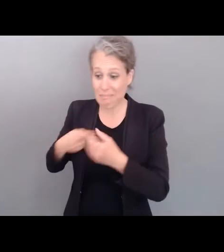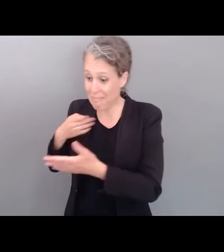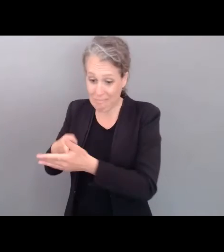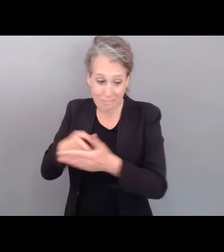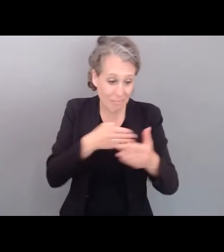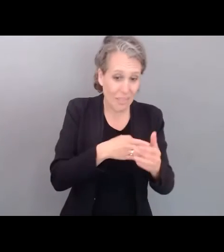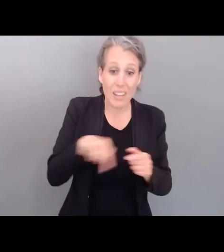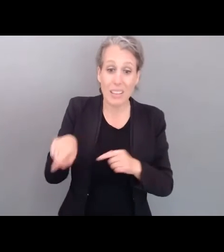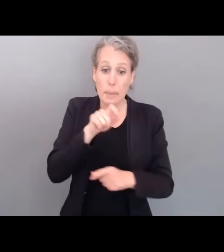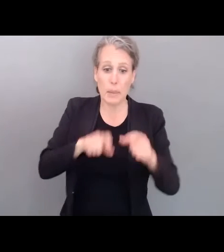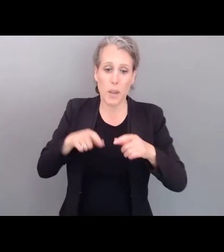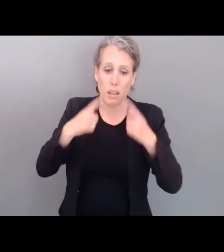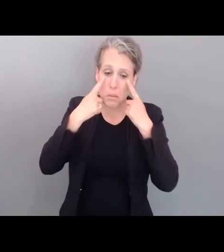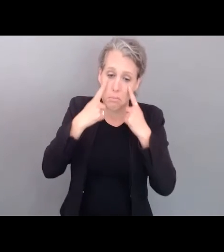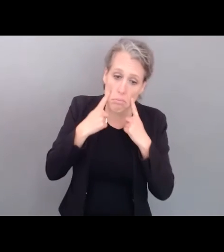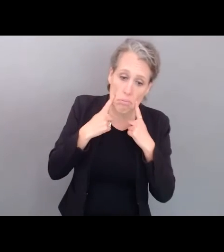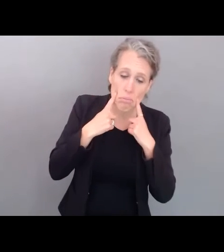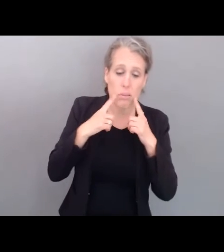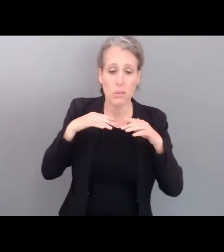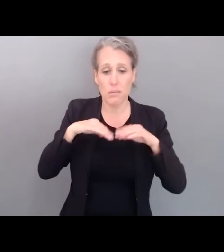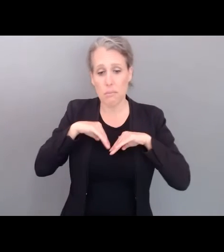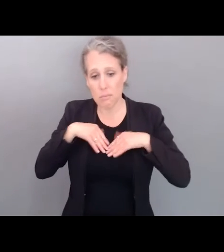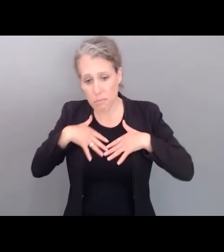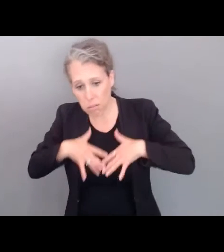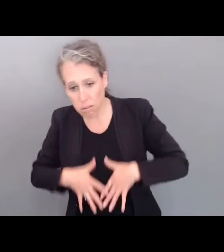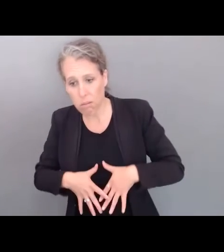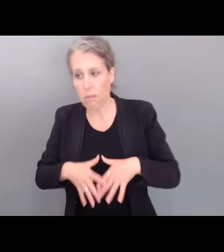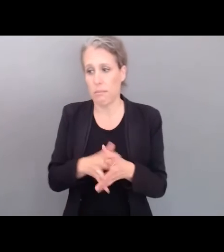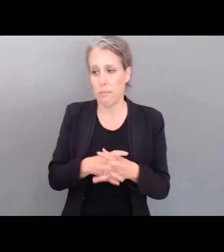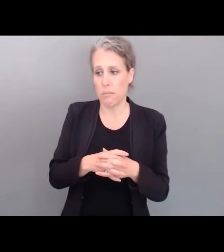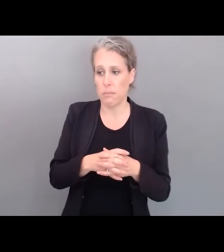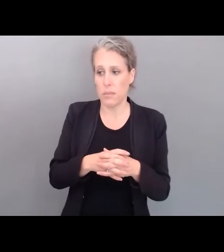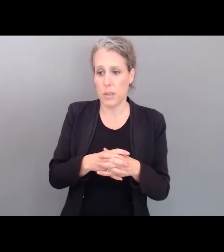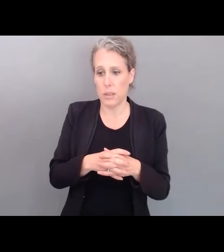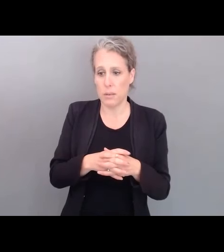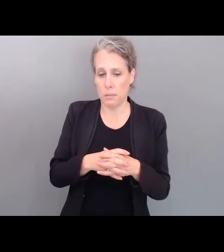con discapacidad a la depresión y la ansiedad.